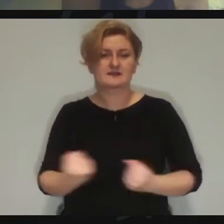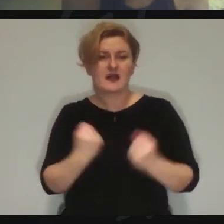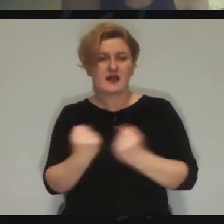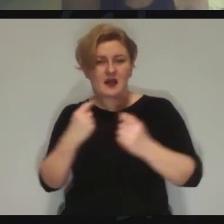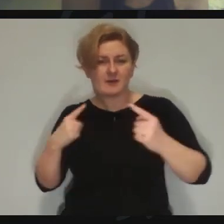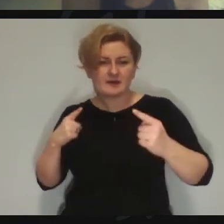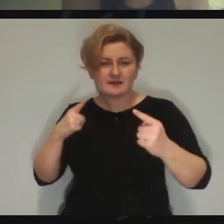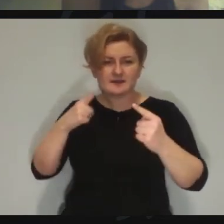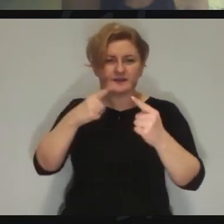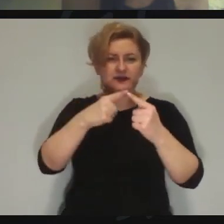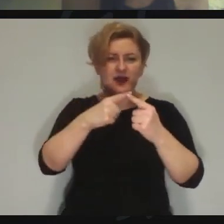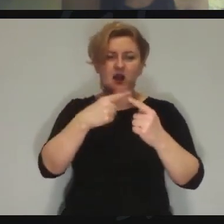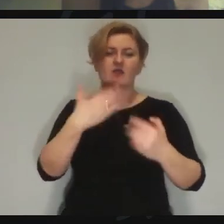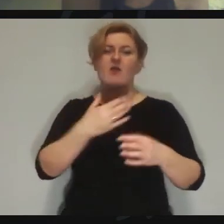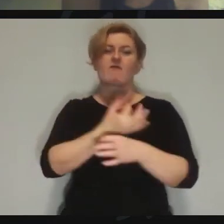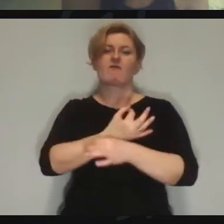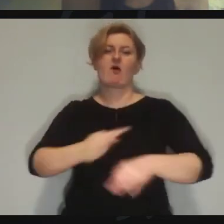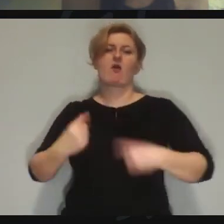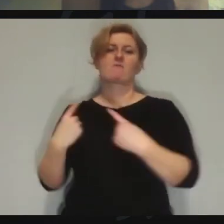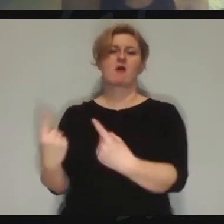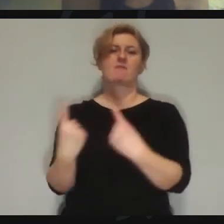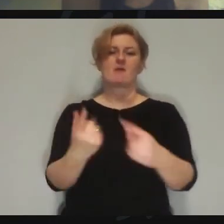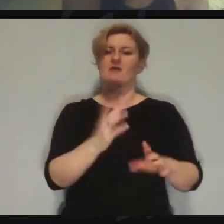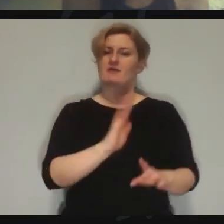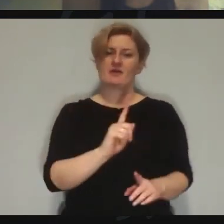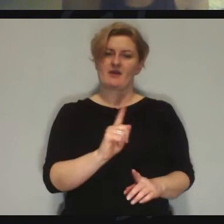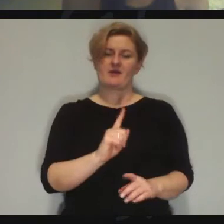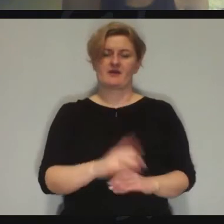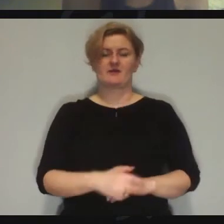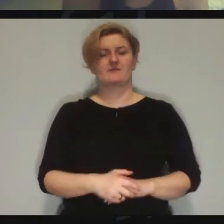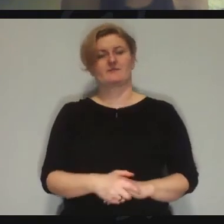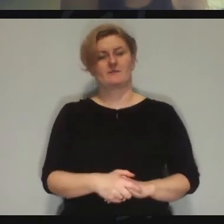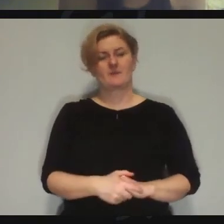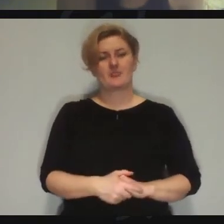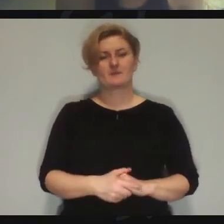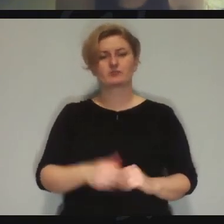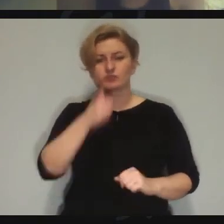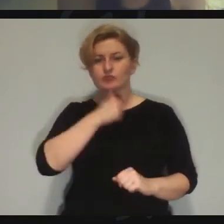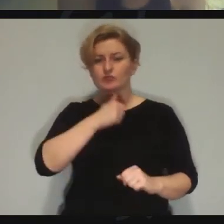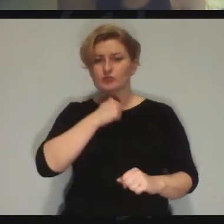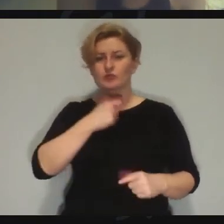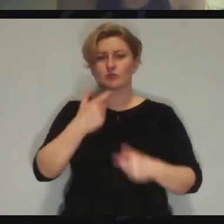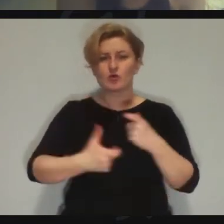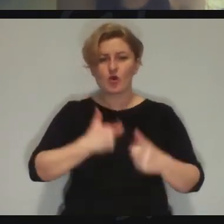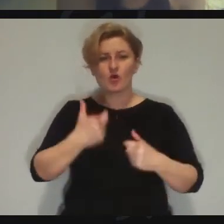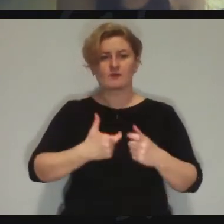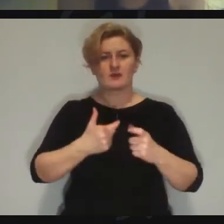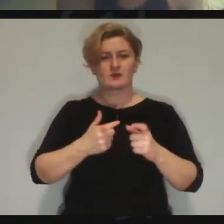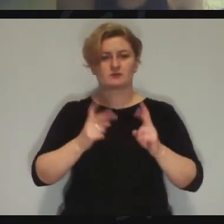Nie płyniemy z nurtem, próbujemy to strukturalizować.